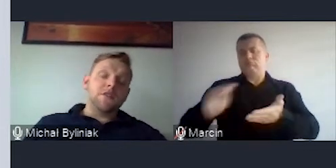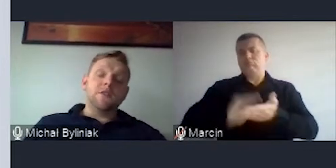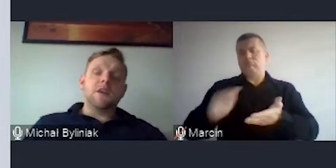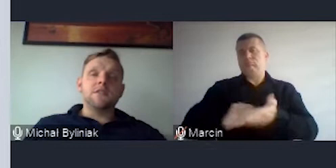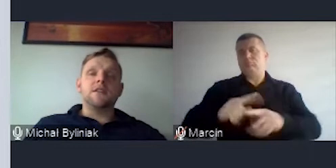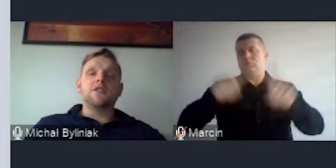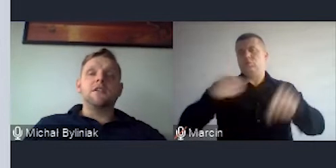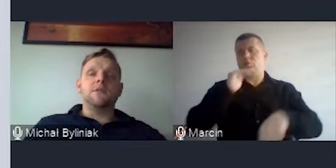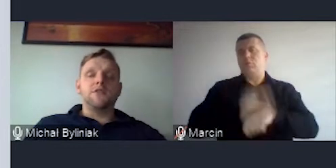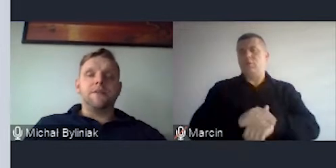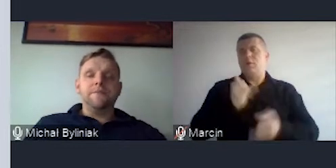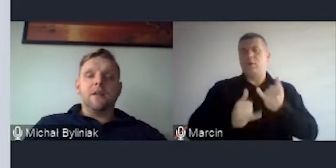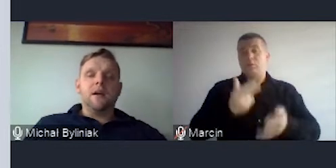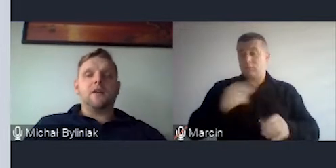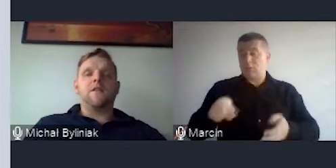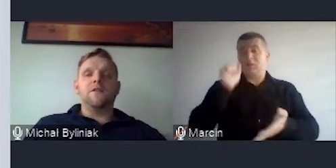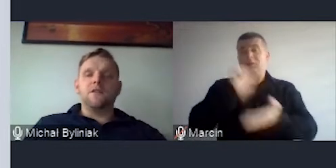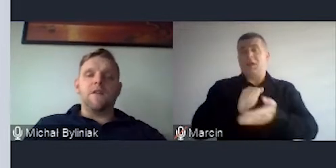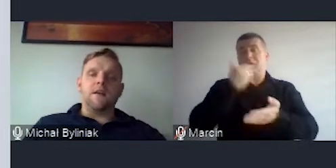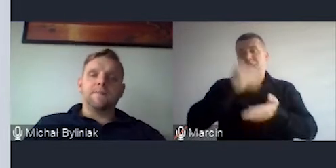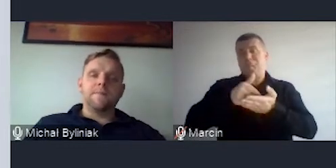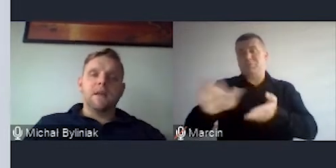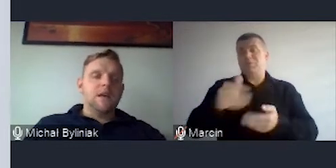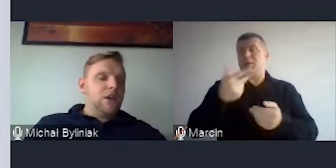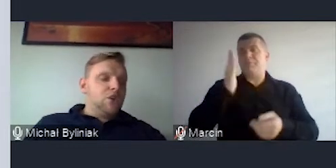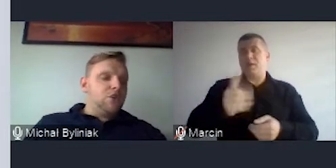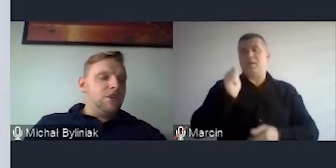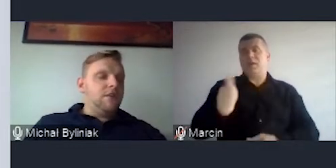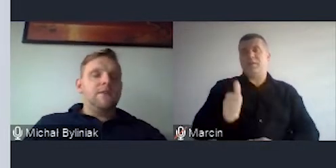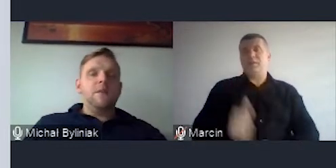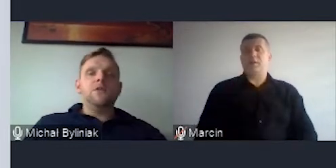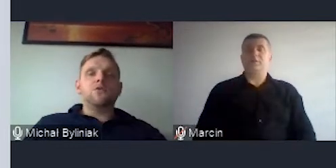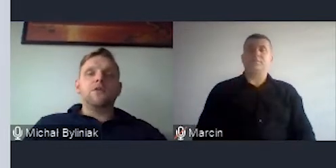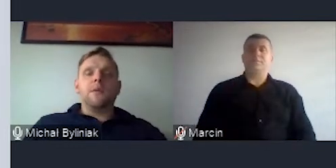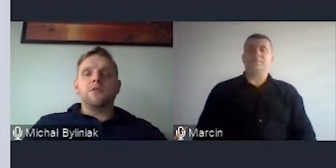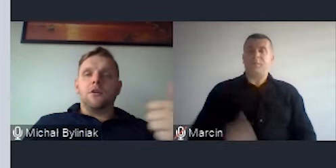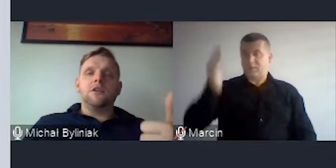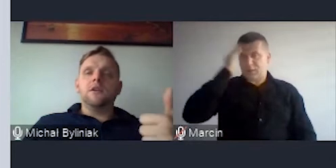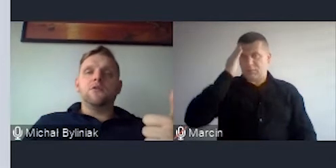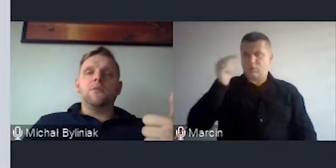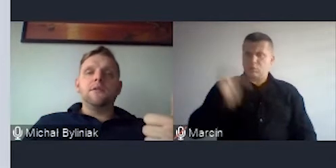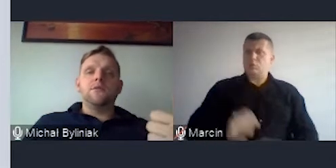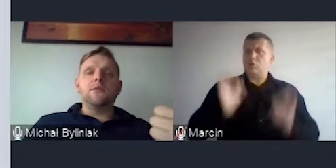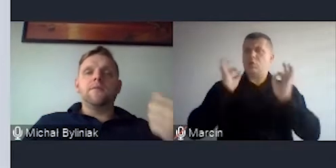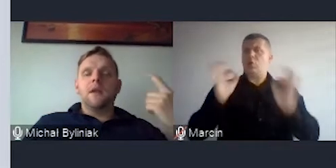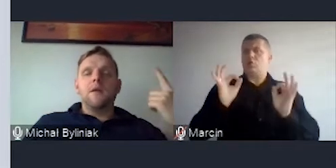W przeciwnym razie zaliczka nie będzie kwalifikowalna. Czyli wiemy już, że ma być oryginał dokumentu, .